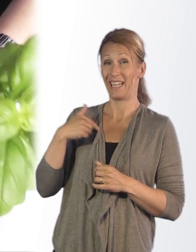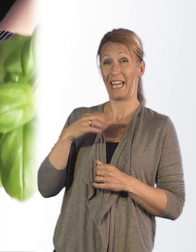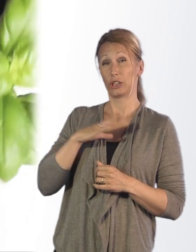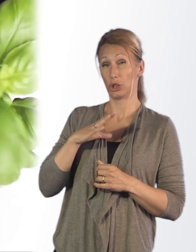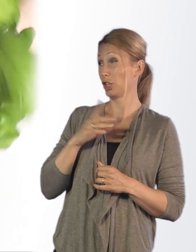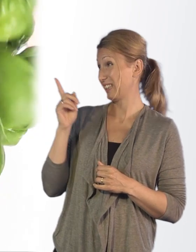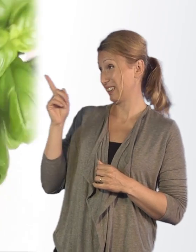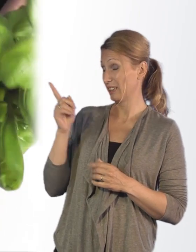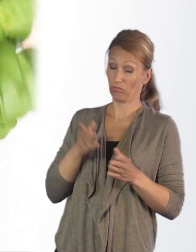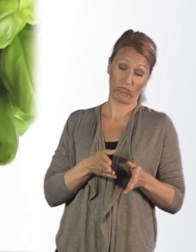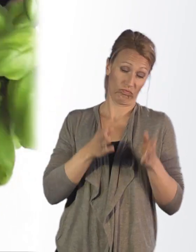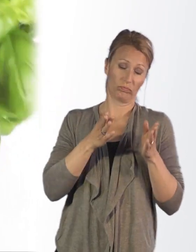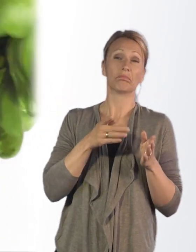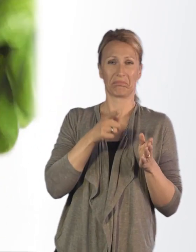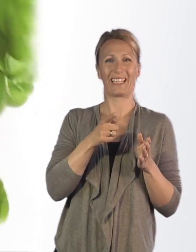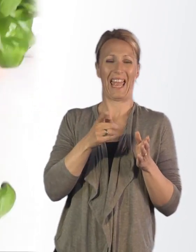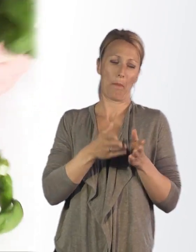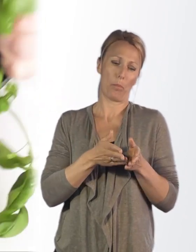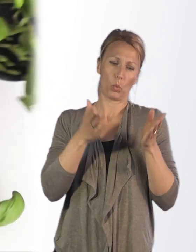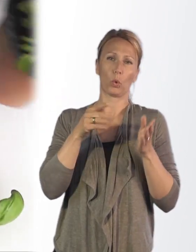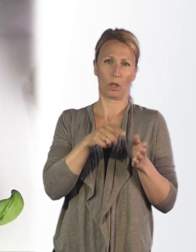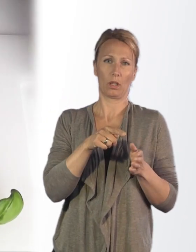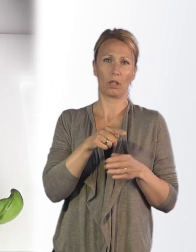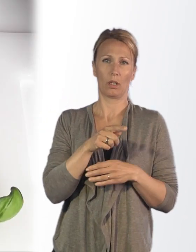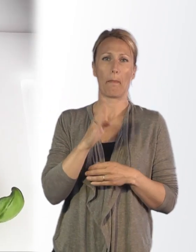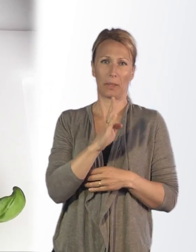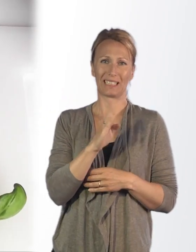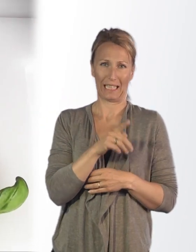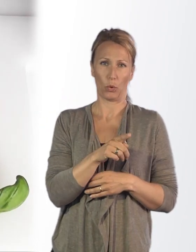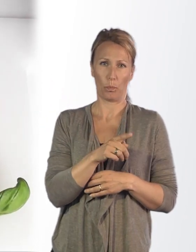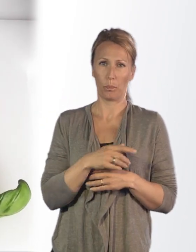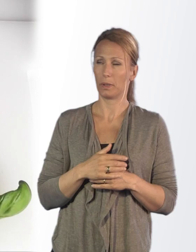Jeg synes dette er en bunt basilikum.